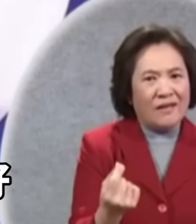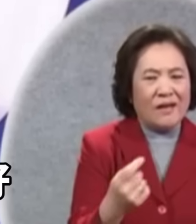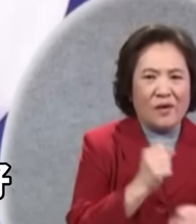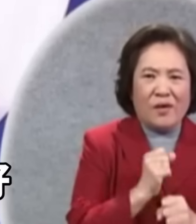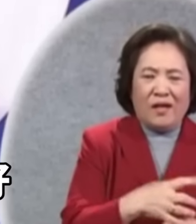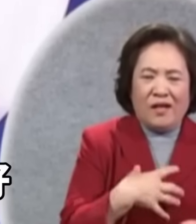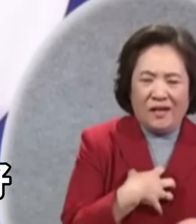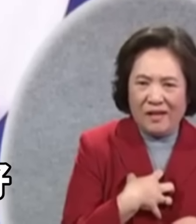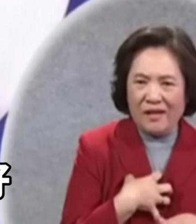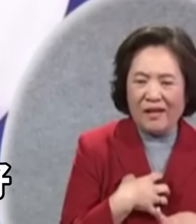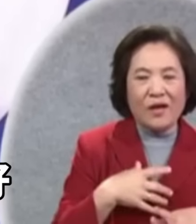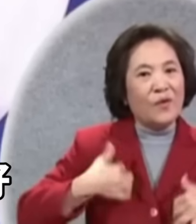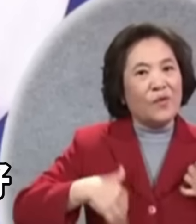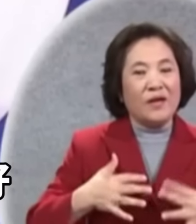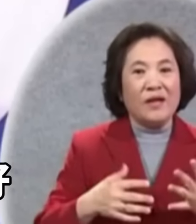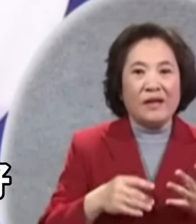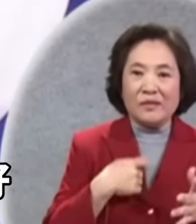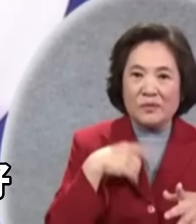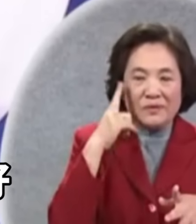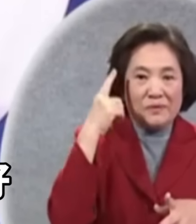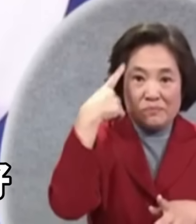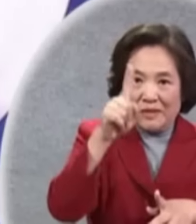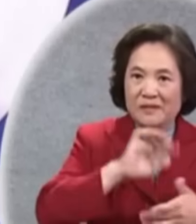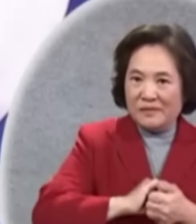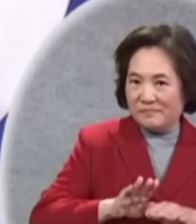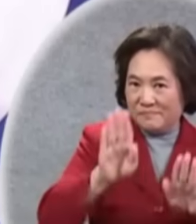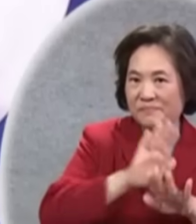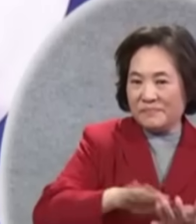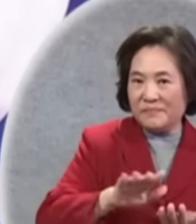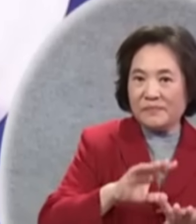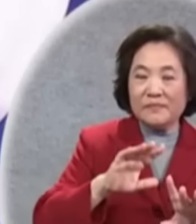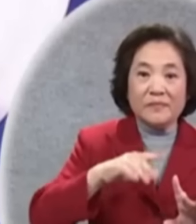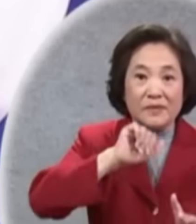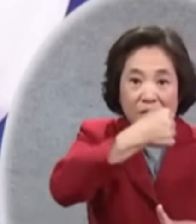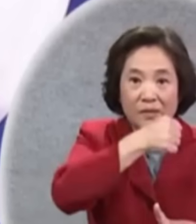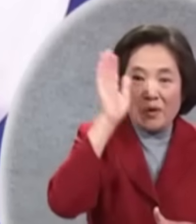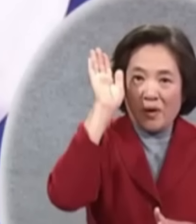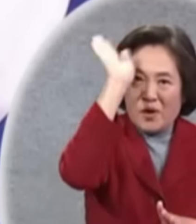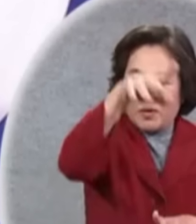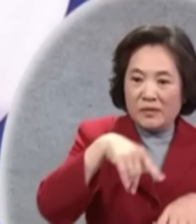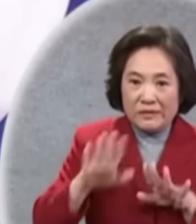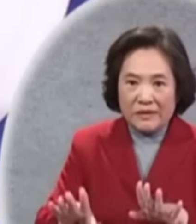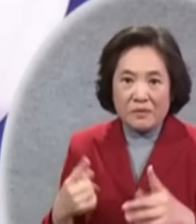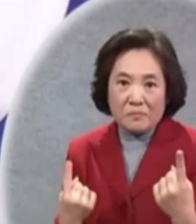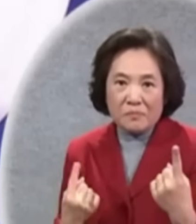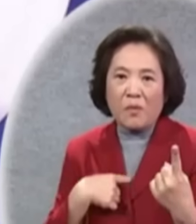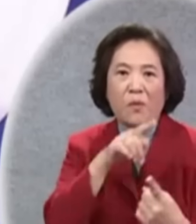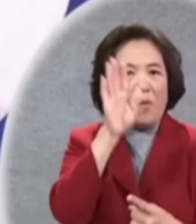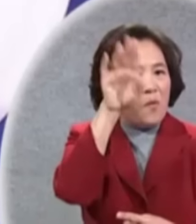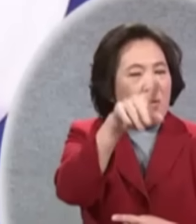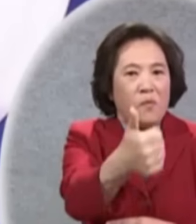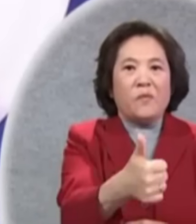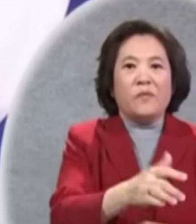為什麼我們知道明天比今天更好 臺灣的未來會比現在光明 各位